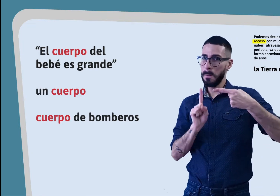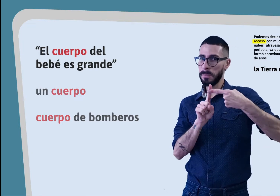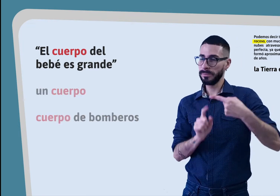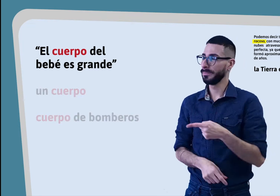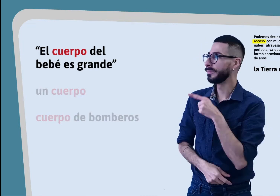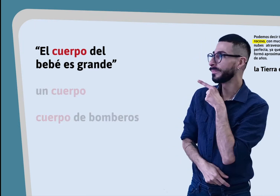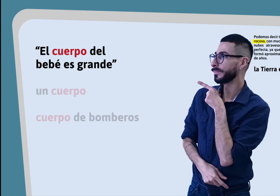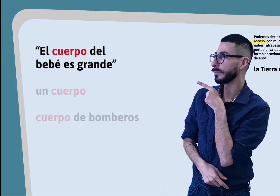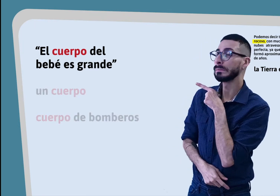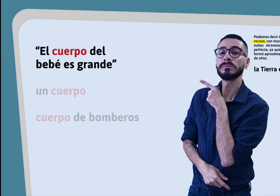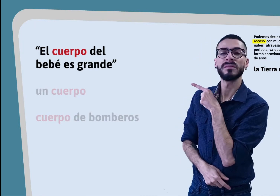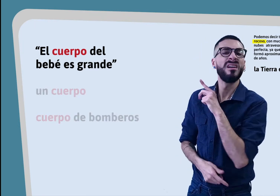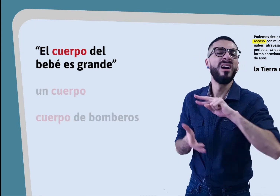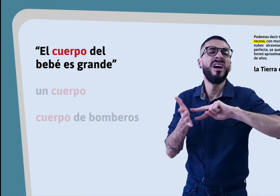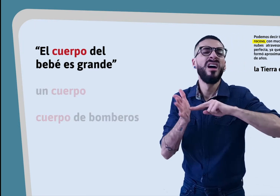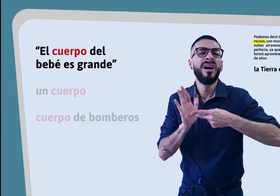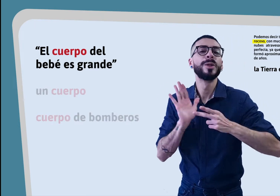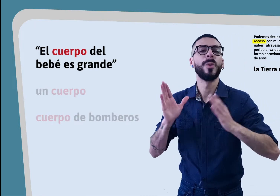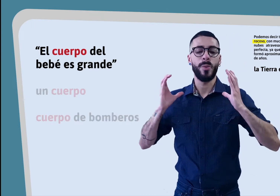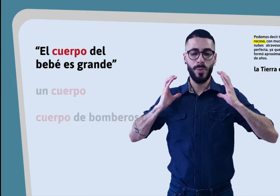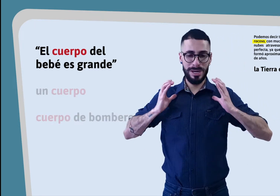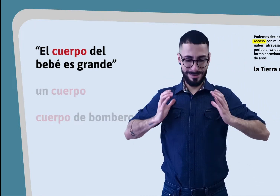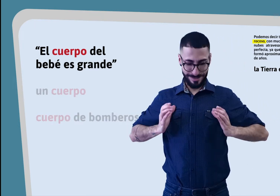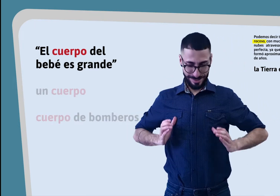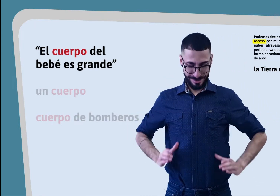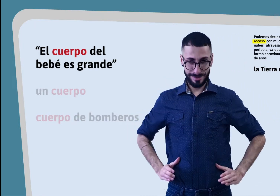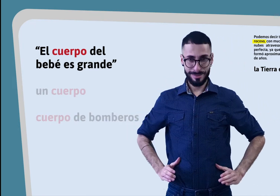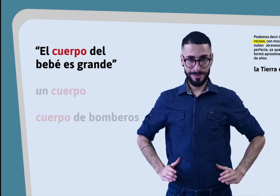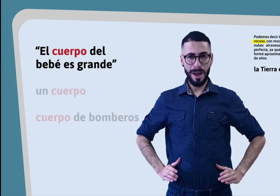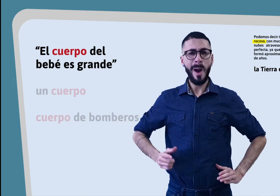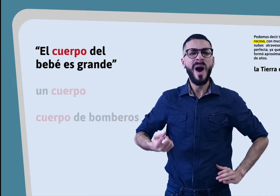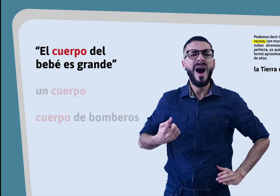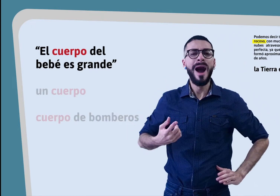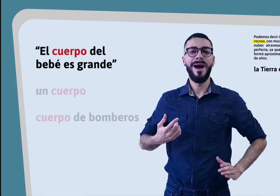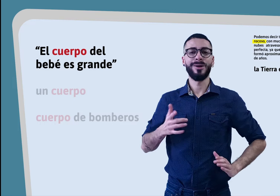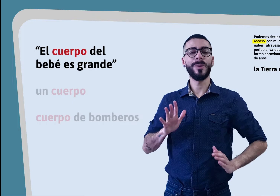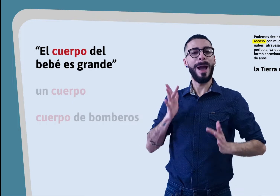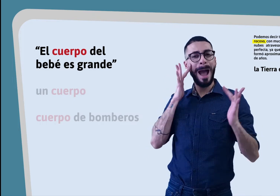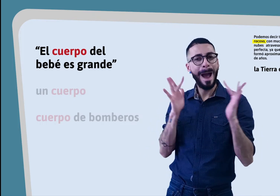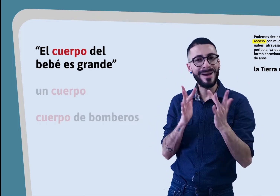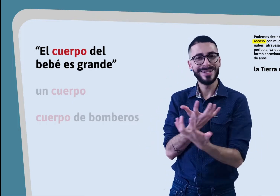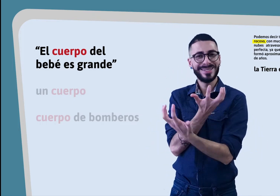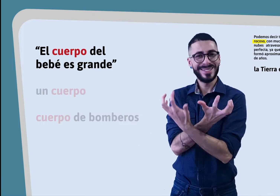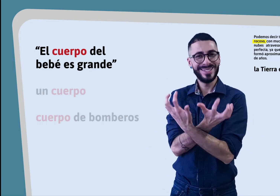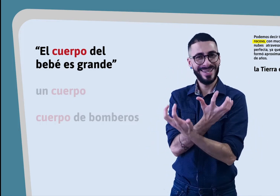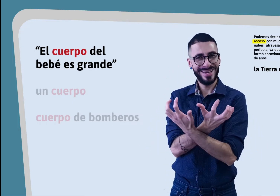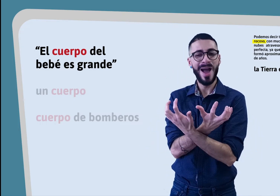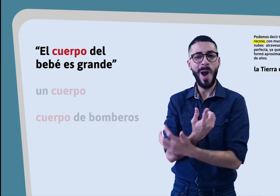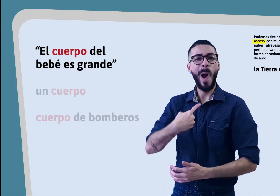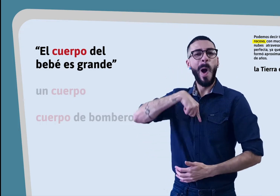Primero, esta seña para "cuerpo" es apropiada para ciencias naturales.